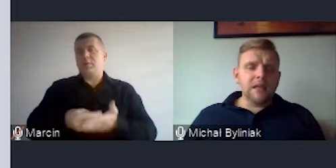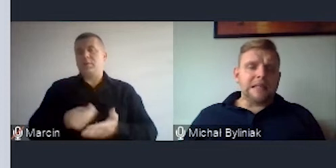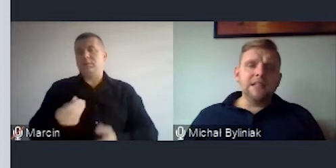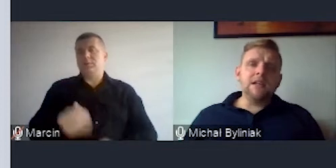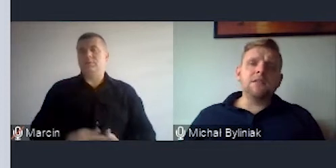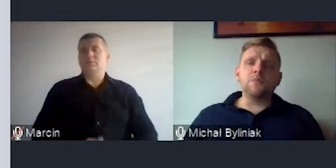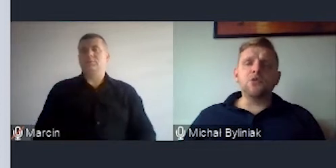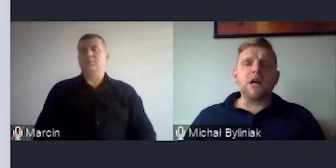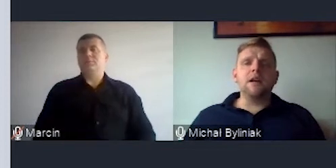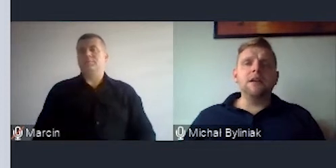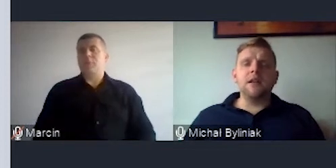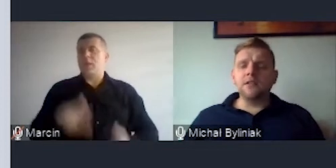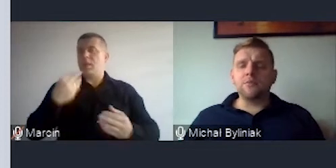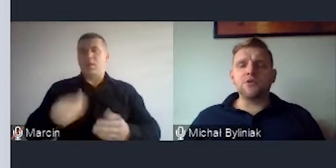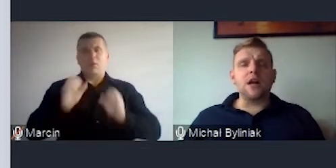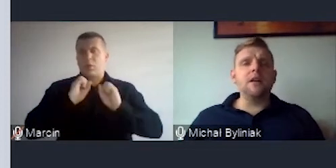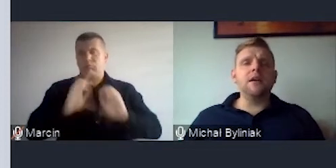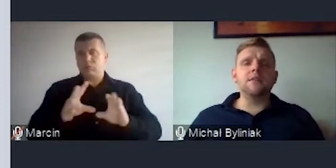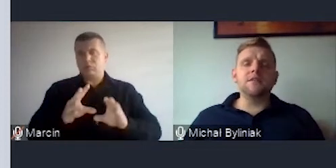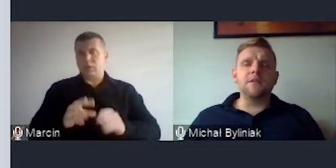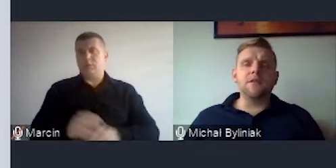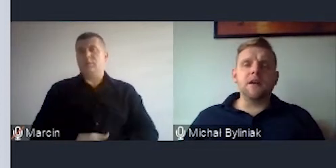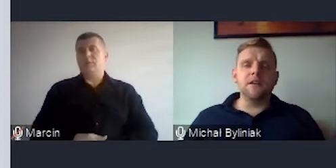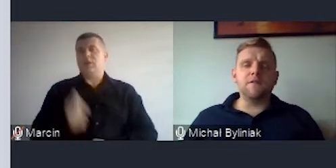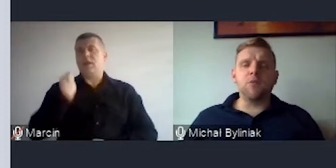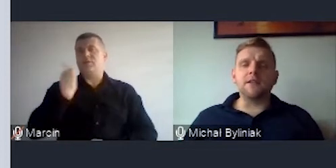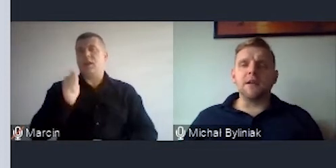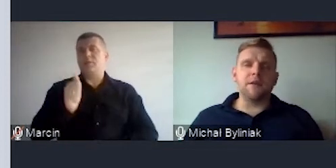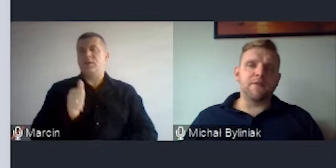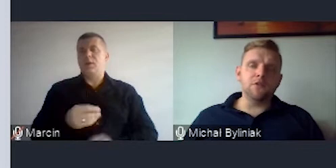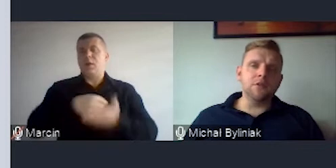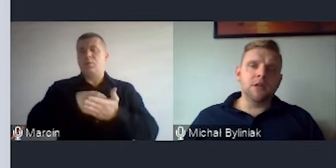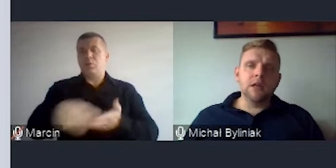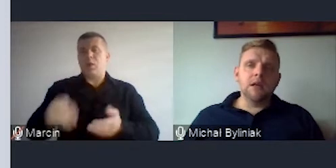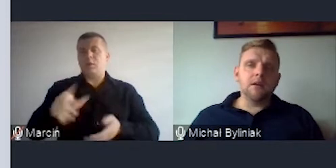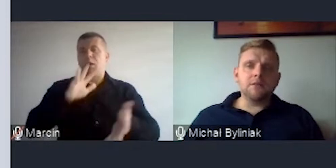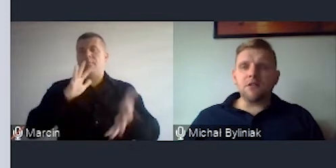Nie dopuszczalne jest kwalifikowanie wpłat na PFRON.